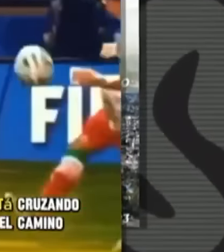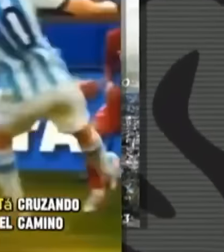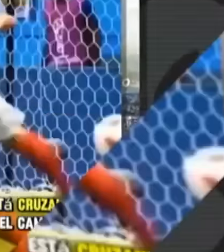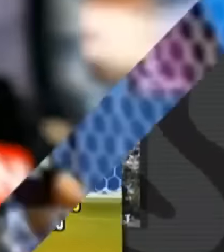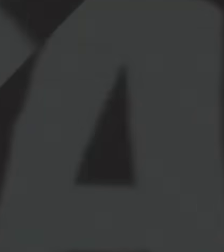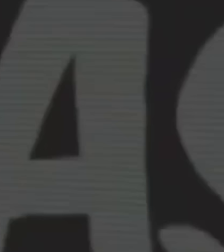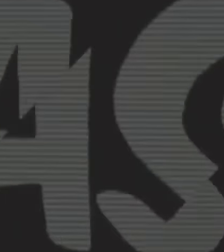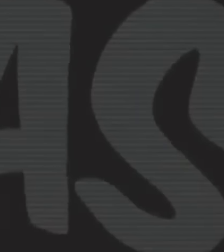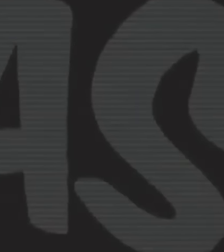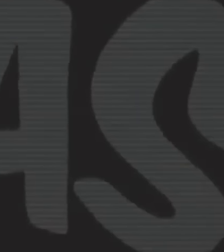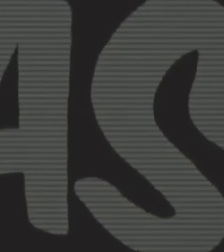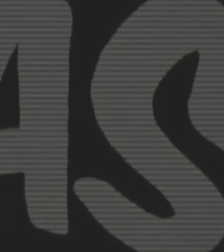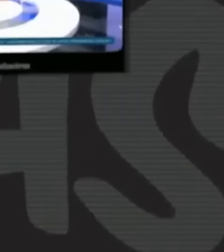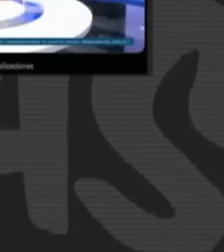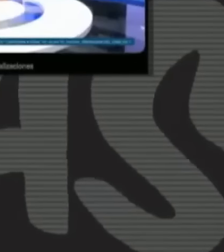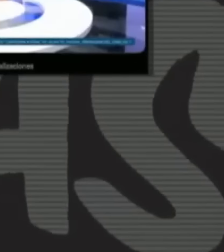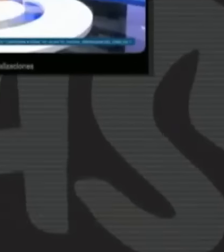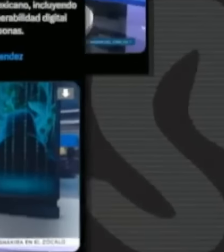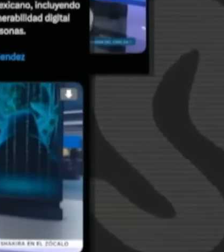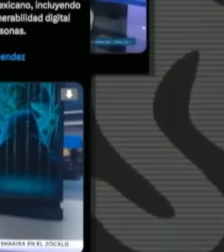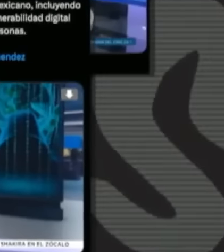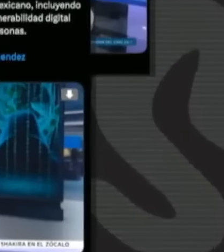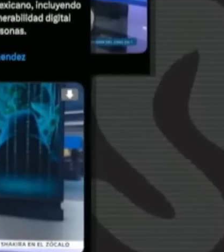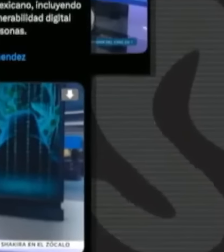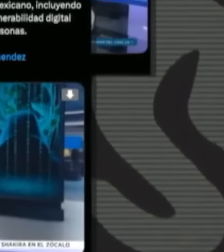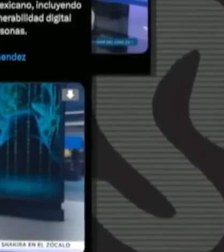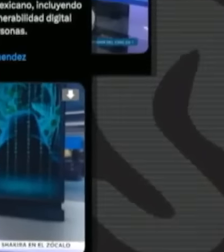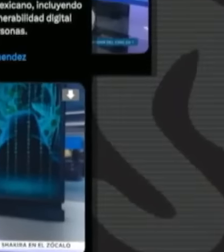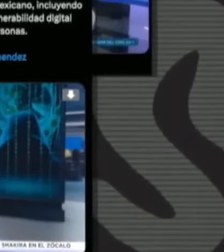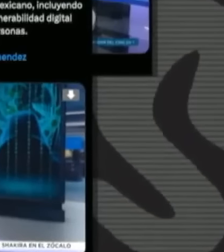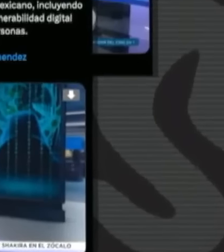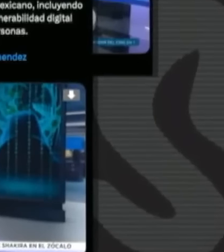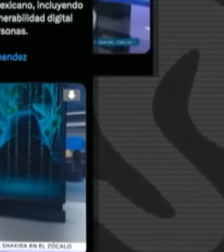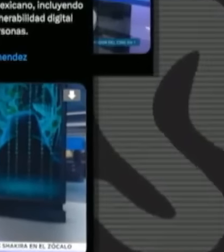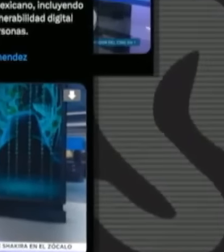supuesto hackeo al SAT son algunas de las noticias falsas que el detector de mentiras localizó esta